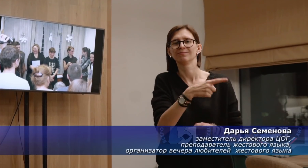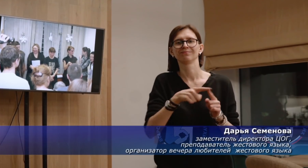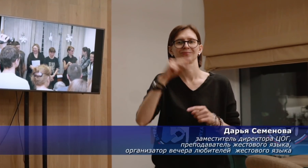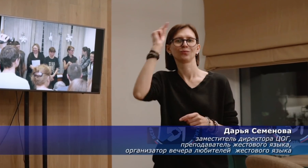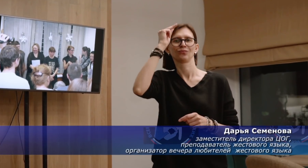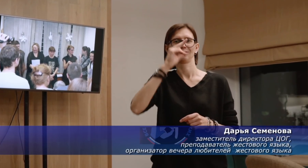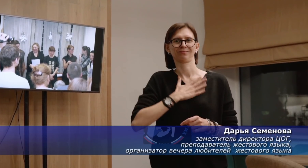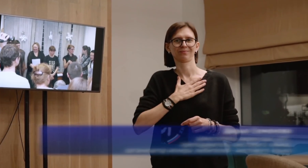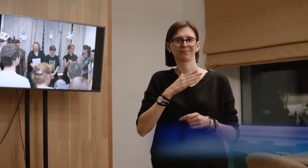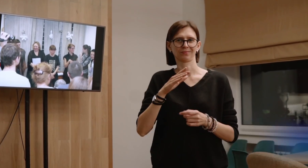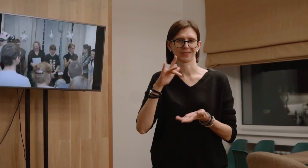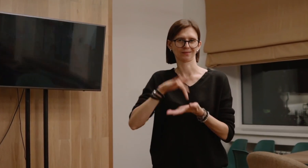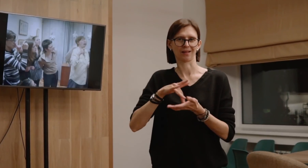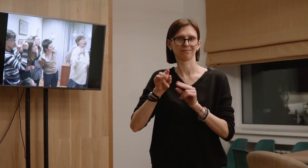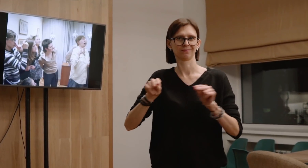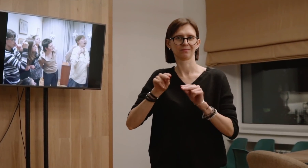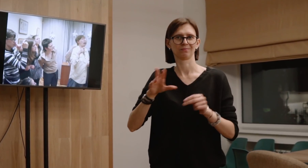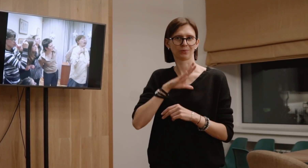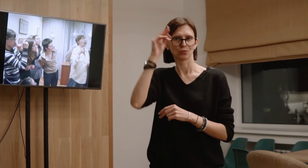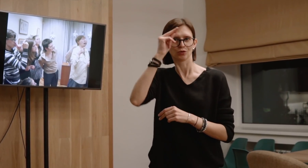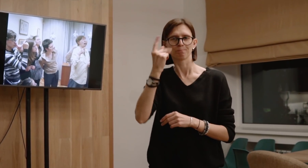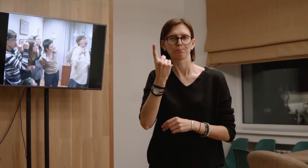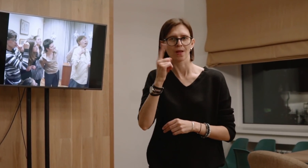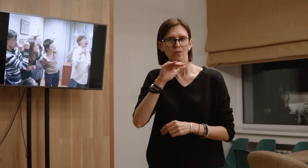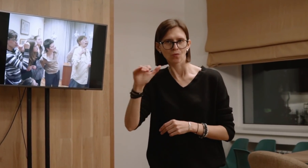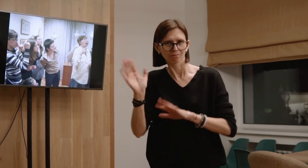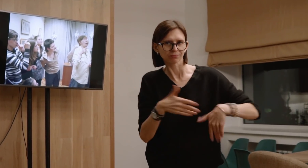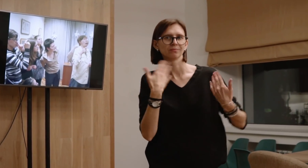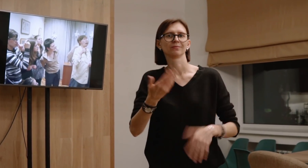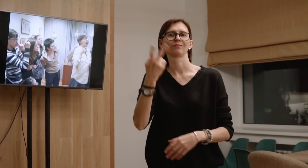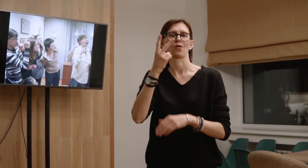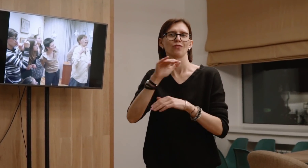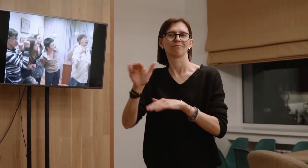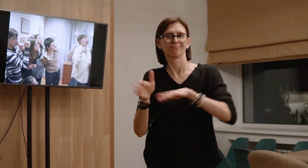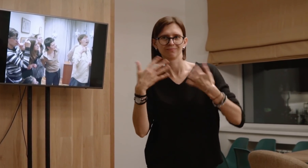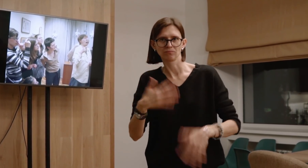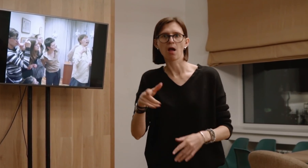Это слушатели, которые прошли в ЦОГиЖЯ им. Г.Л. Зайцевой сначала 1 уровень, затем второй.